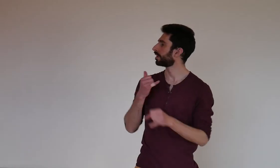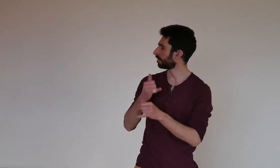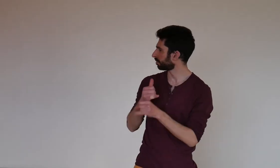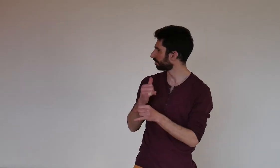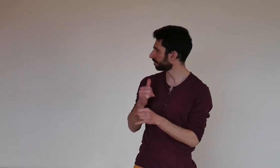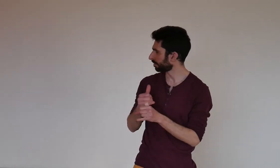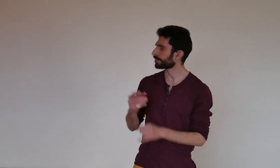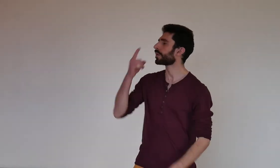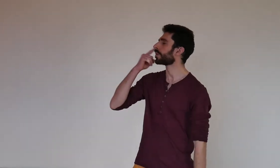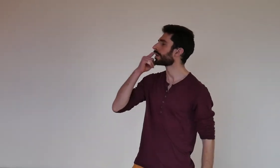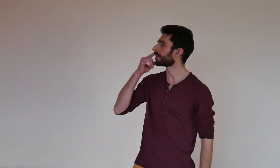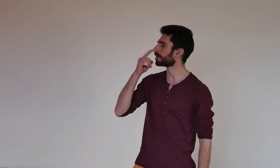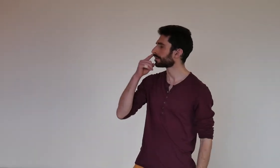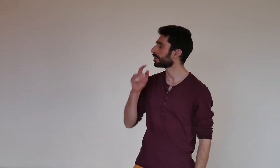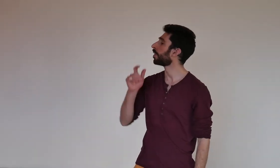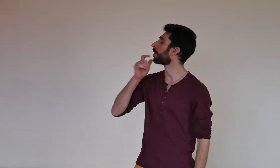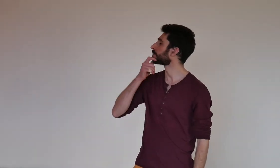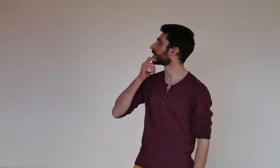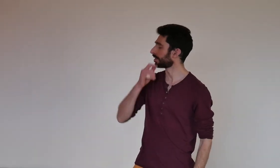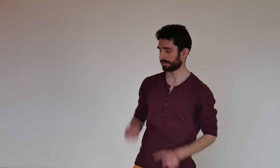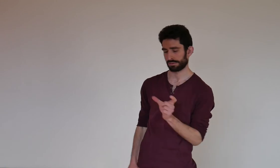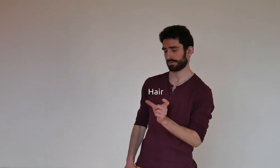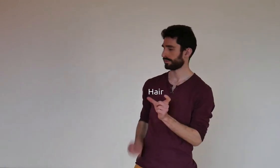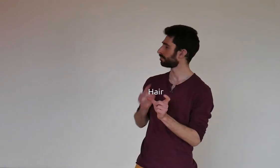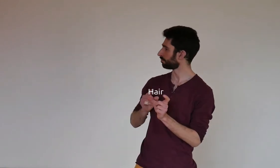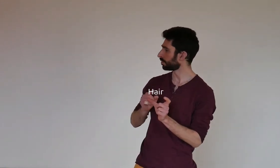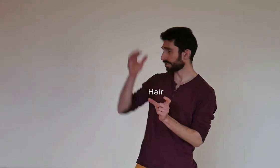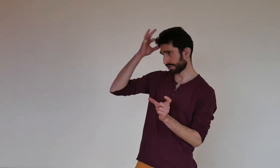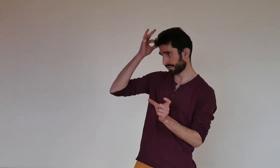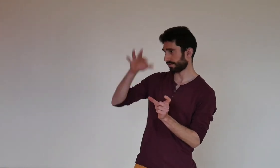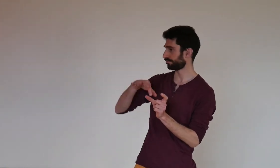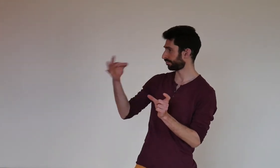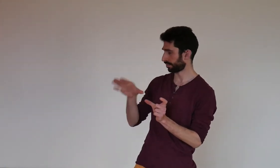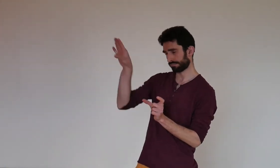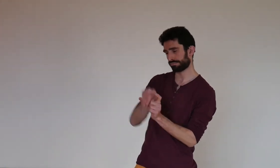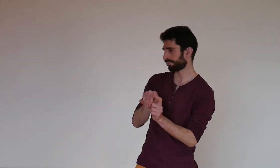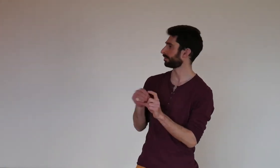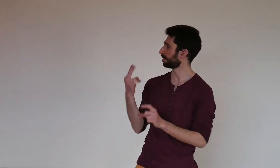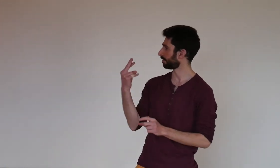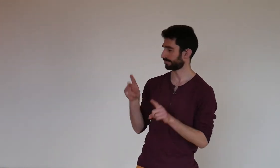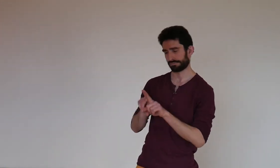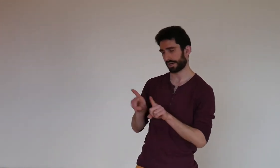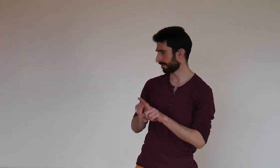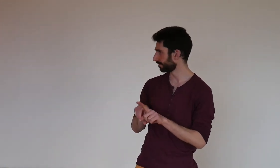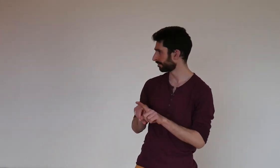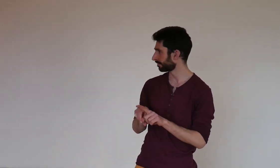Ah bon ? Regarde, en anglais : Hair désigne les cheveux et les poils. C'est pareil.